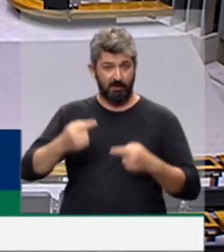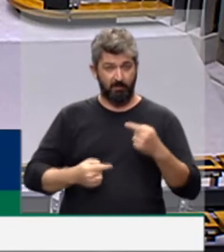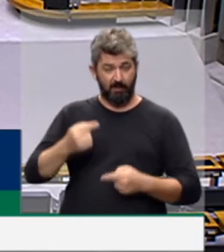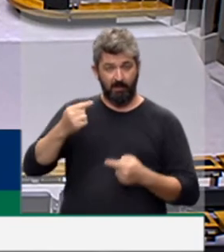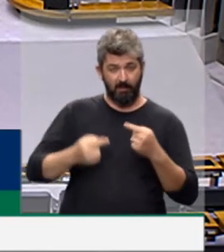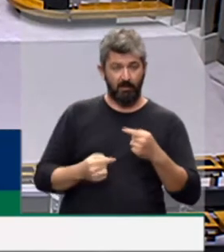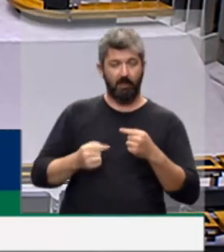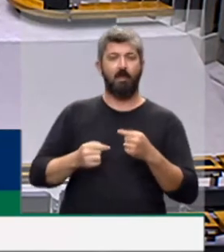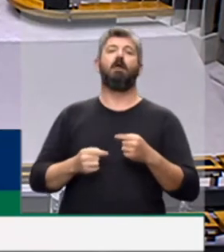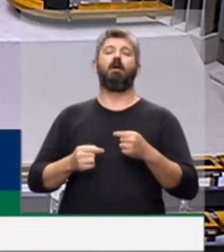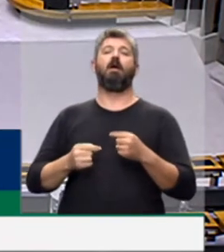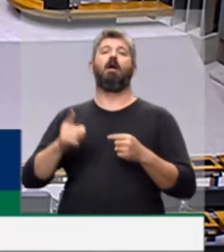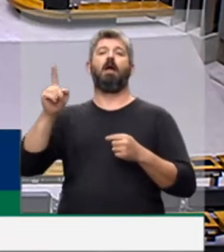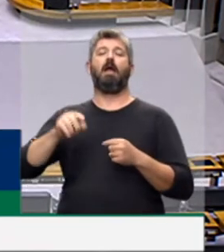PAUTA ACABA GERANDO DIVERGÊ NCIAS, MAS CONCORDA QUE UMA